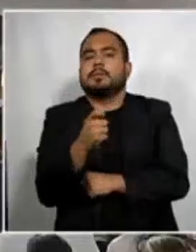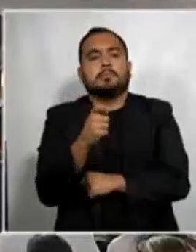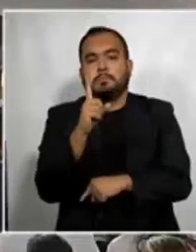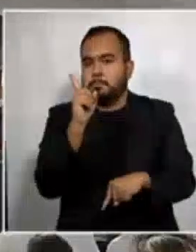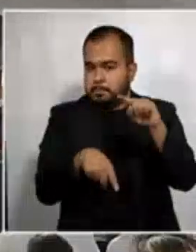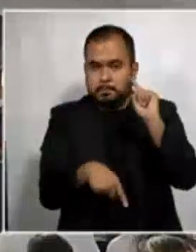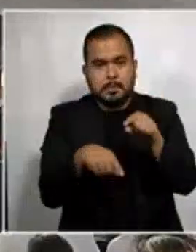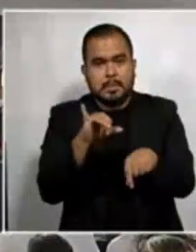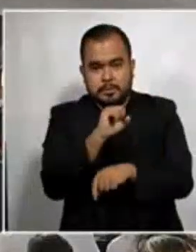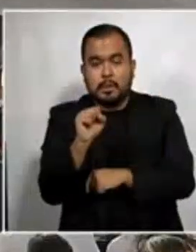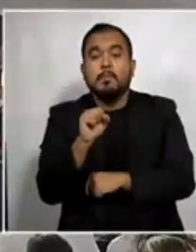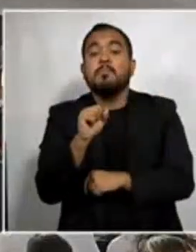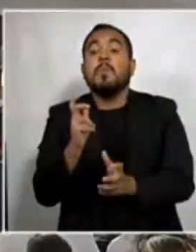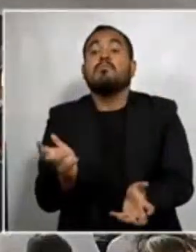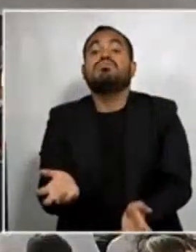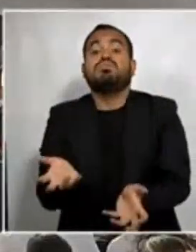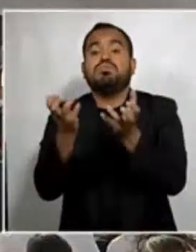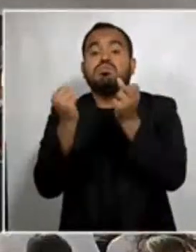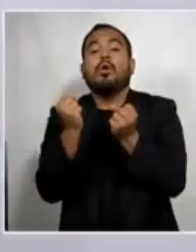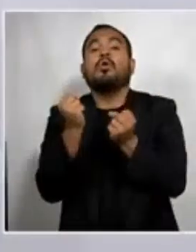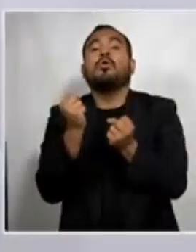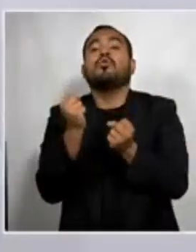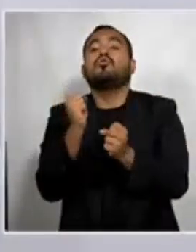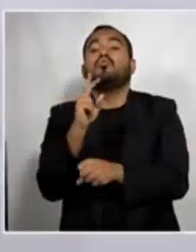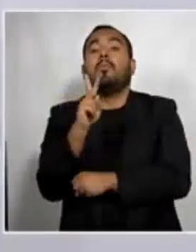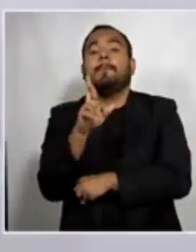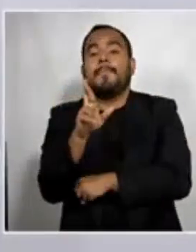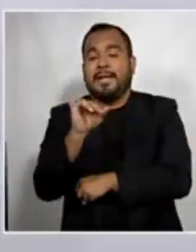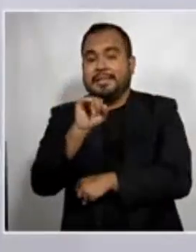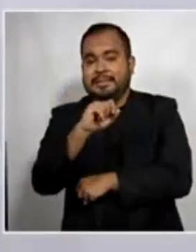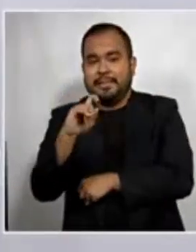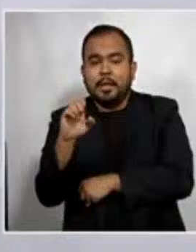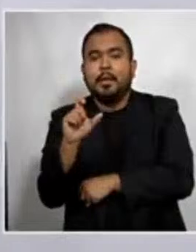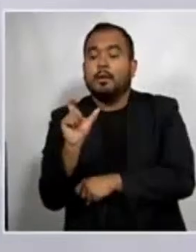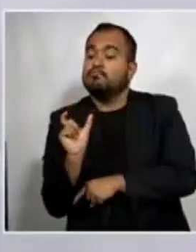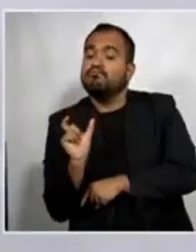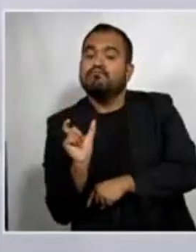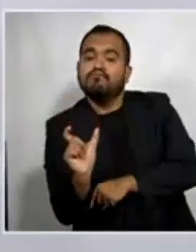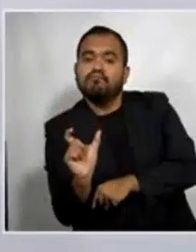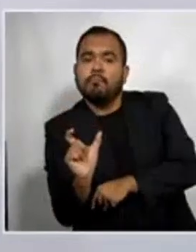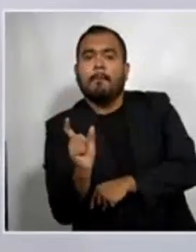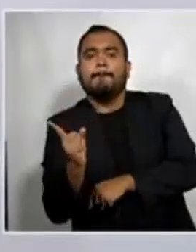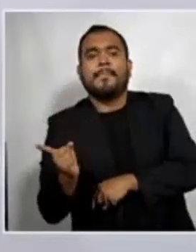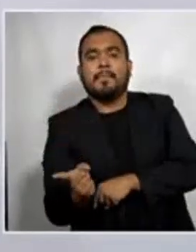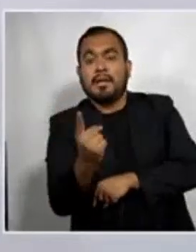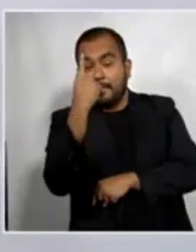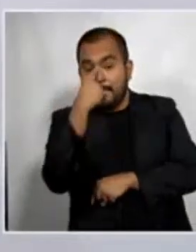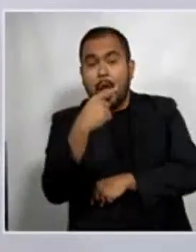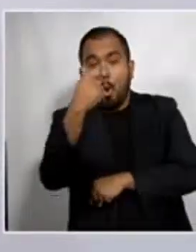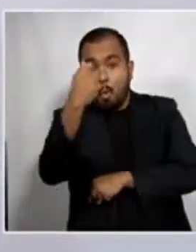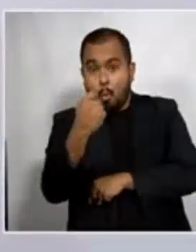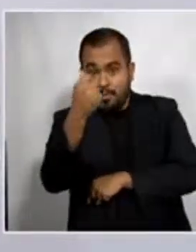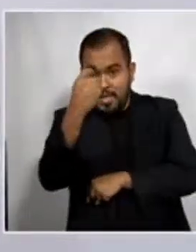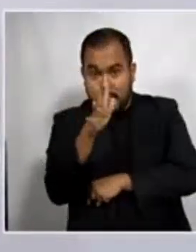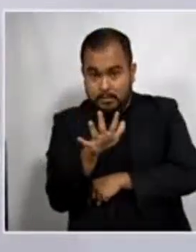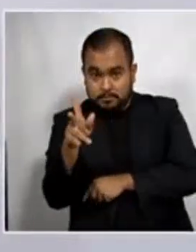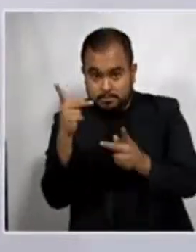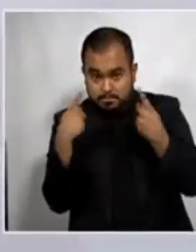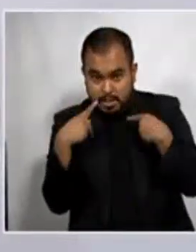superiste, la credencial de vigencia permanente para jubilados, el anuncio de las nuevas